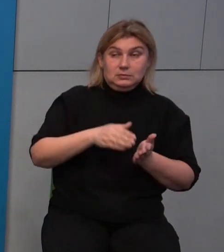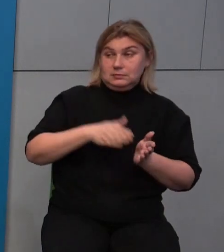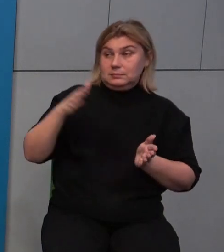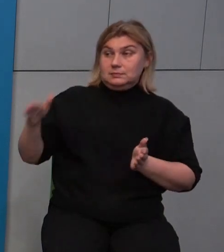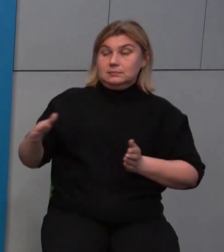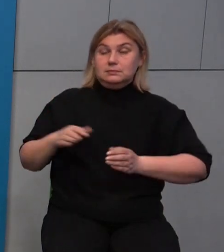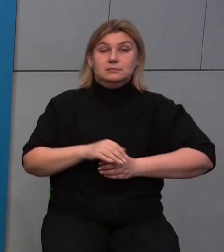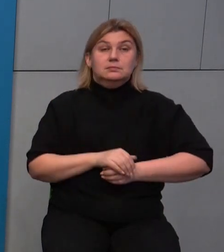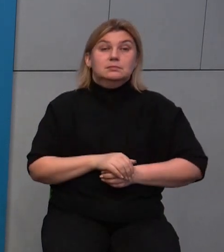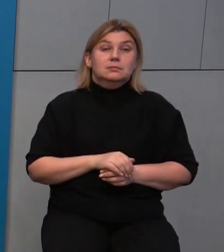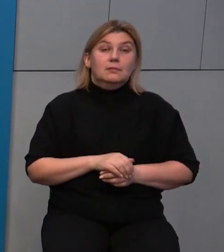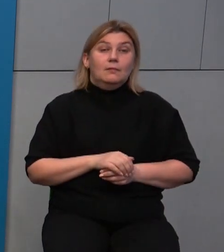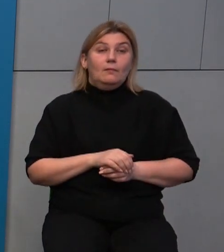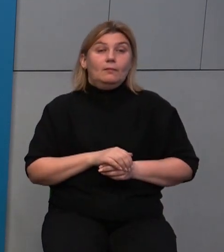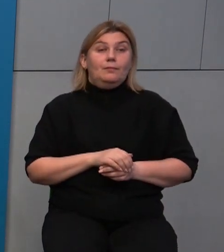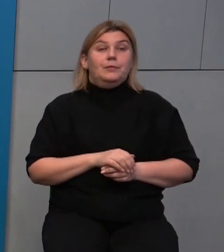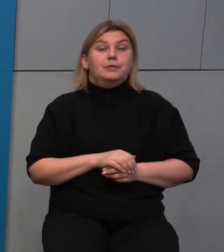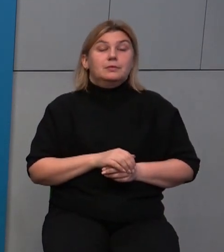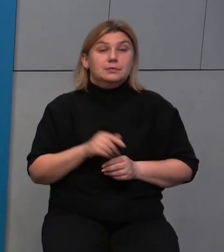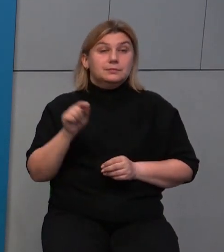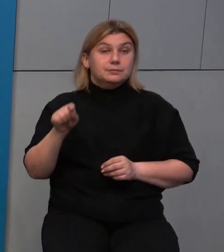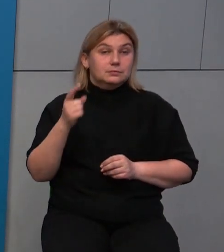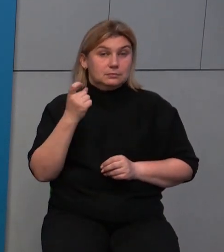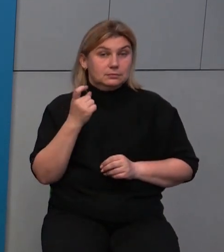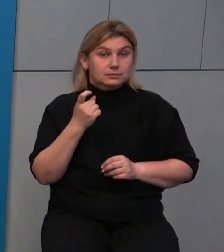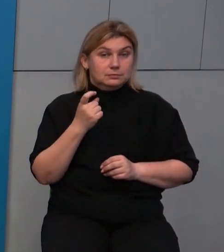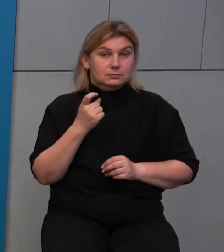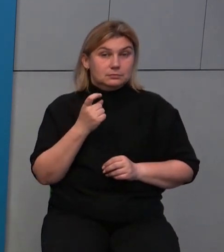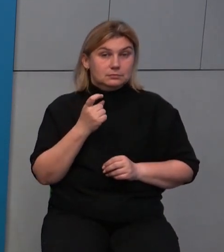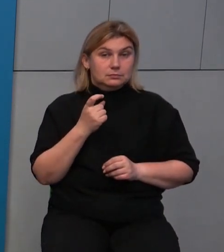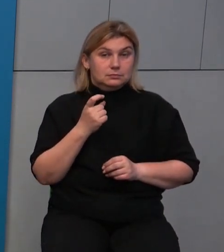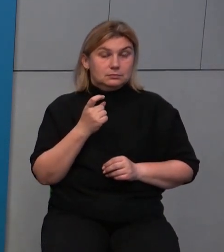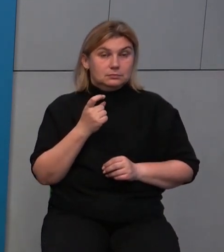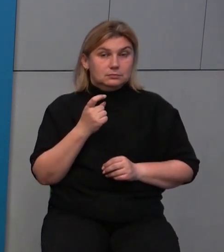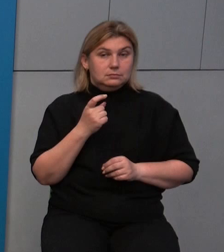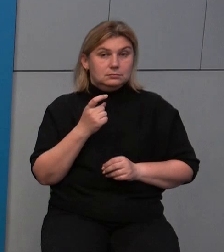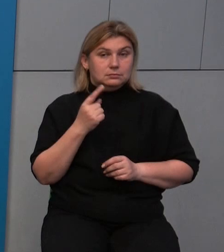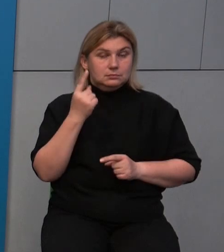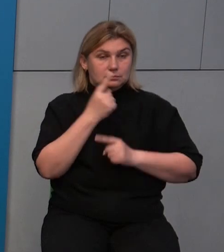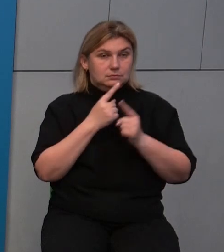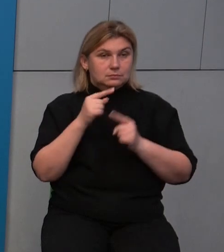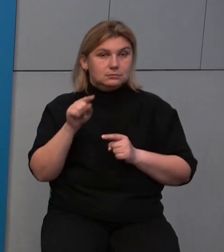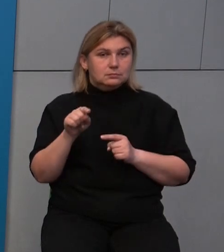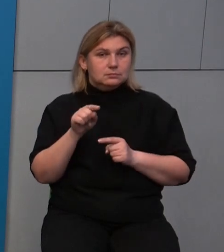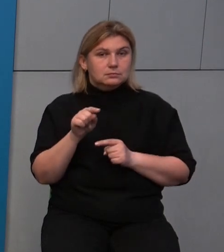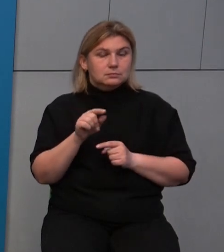To takich momentów, myślę, że jest w książce sporo,